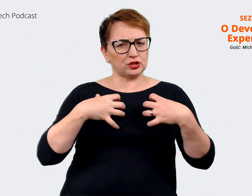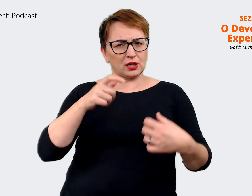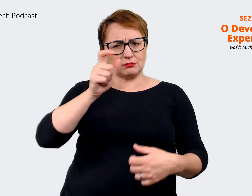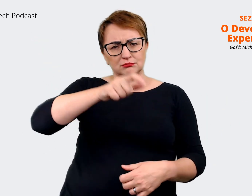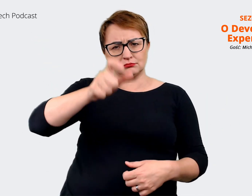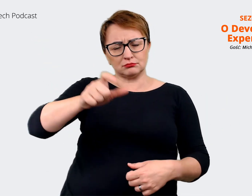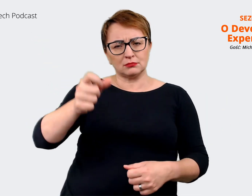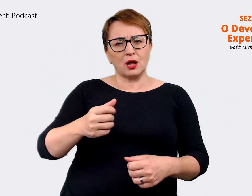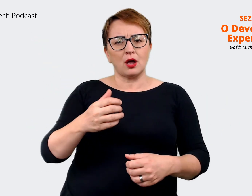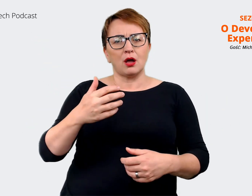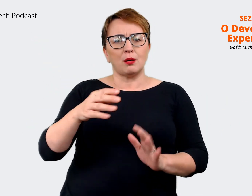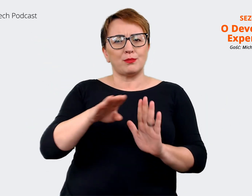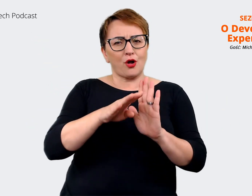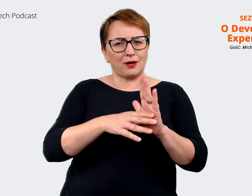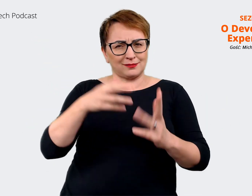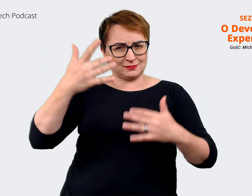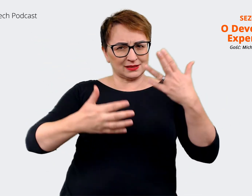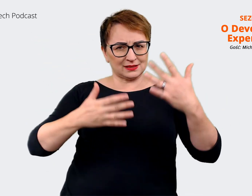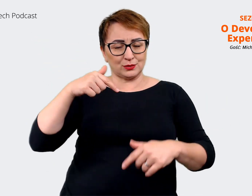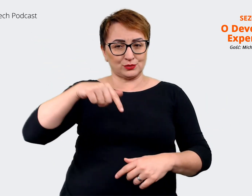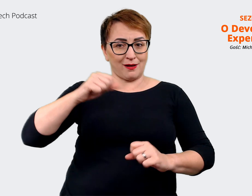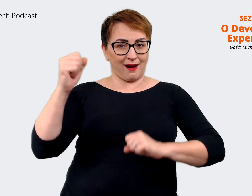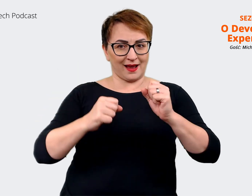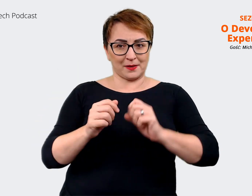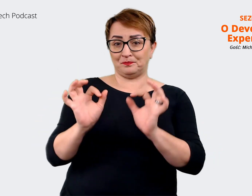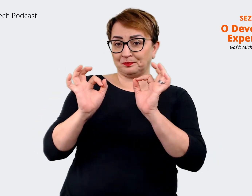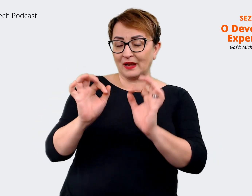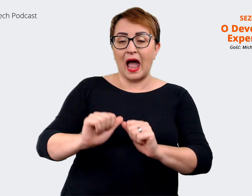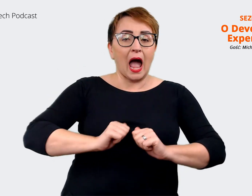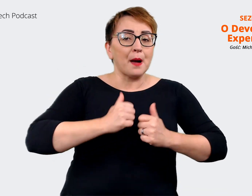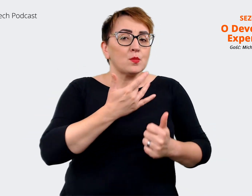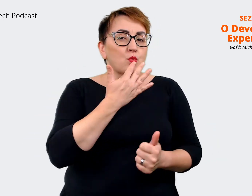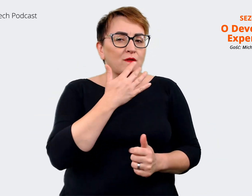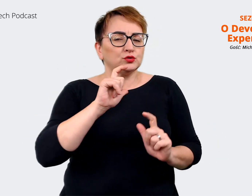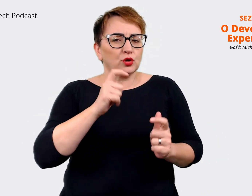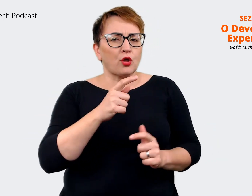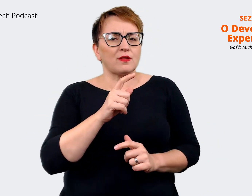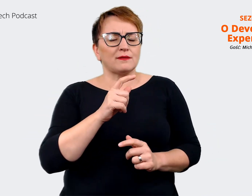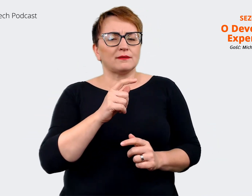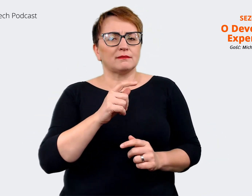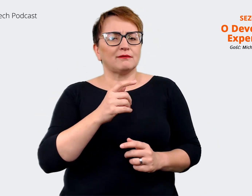programistom w Allegro?" No ale właśnie, żeby mówić o czymś, to warto jest wiedzieć co to